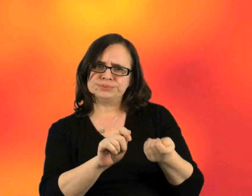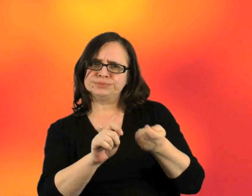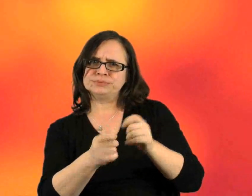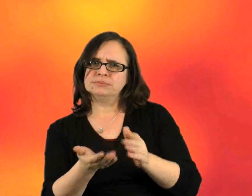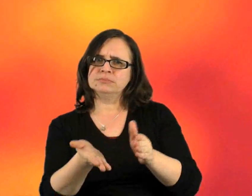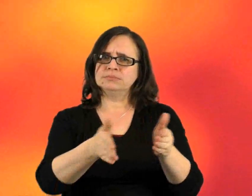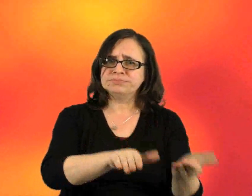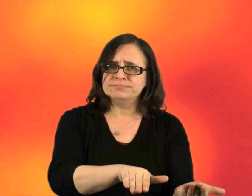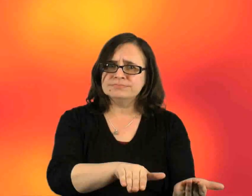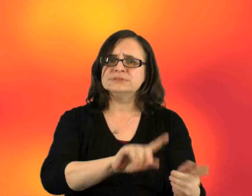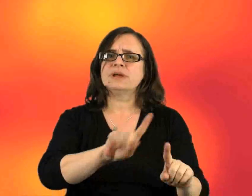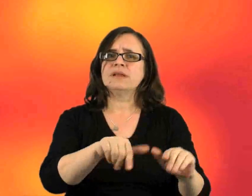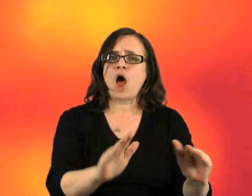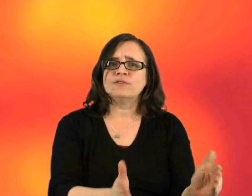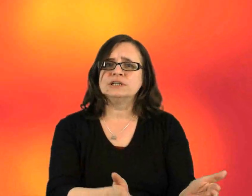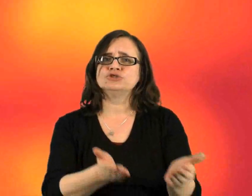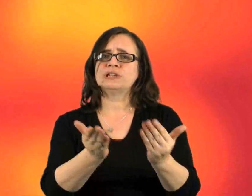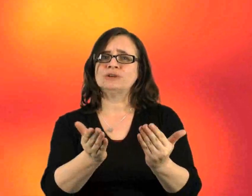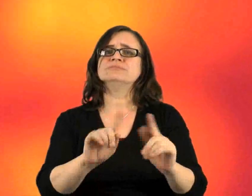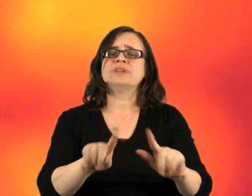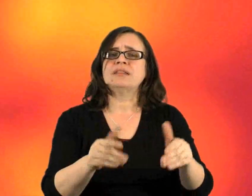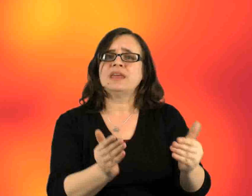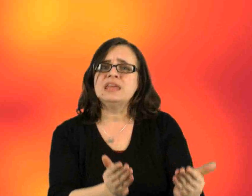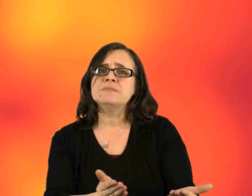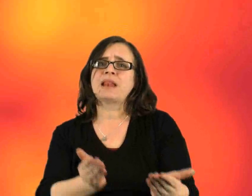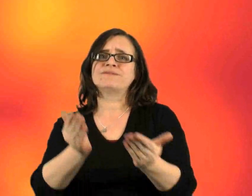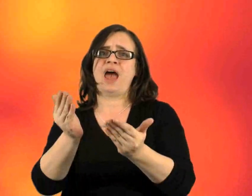Später für mich gestorben, auferstanden und in den Himmel aufgefahren